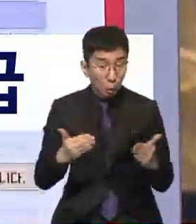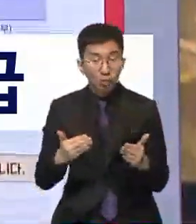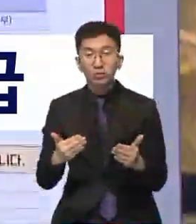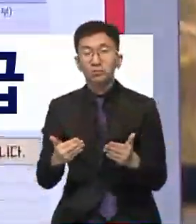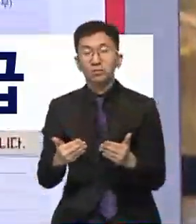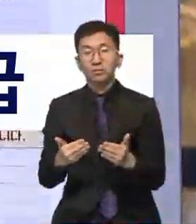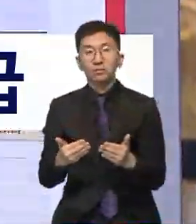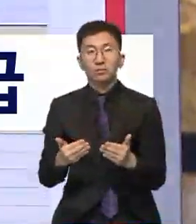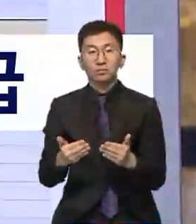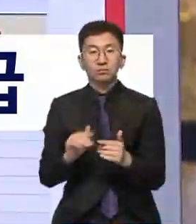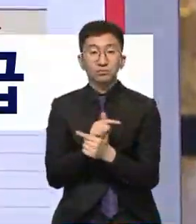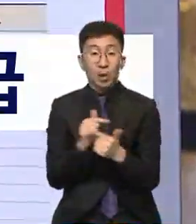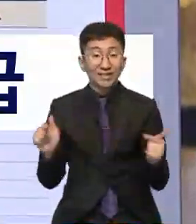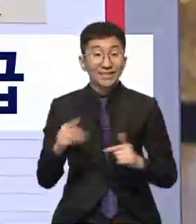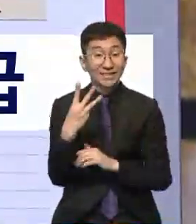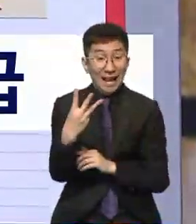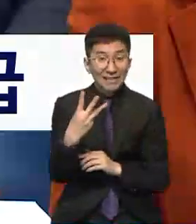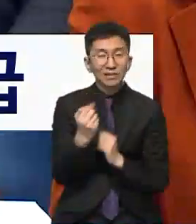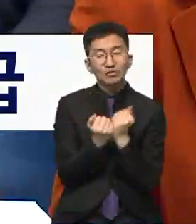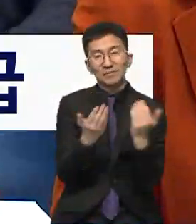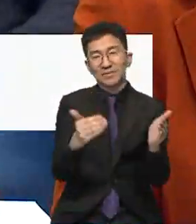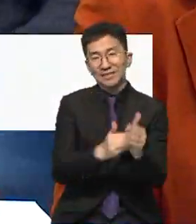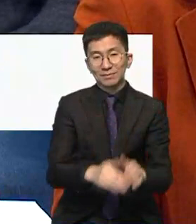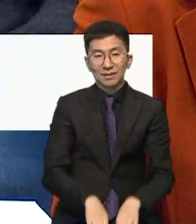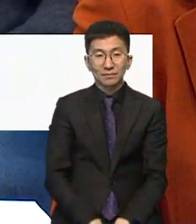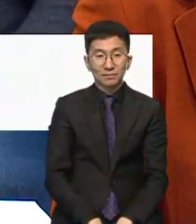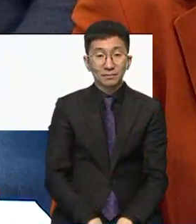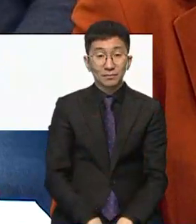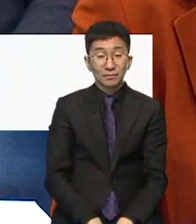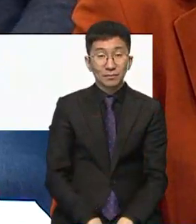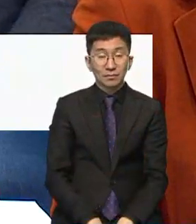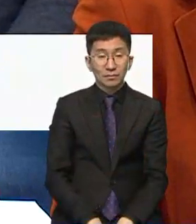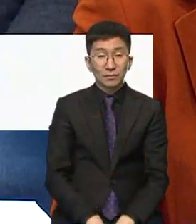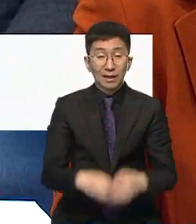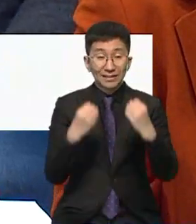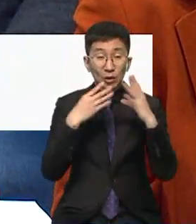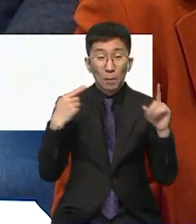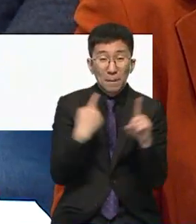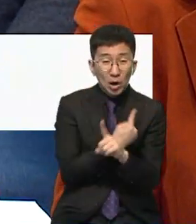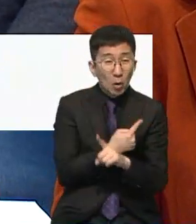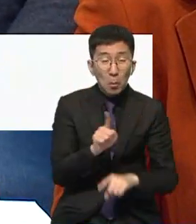과제의 중요성을 언급했습니다.